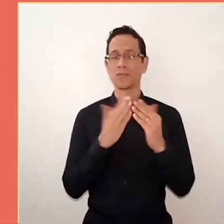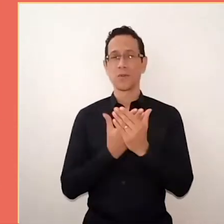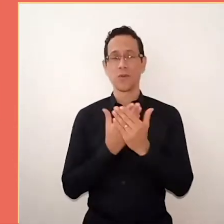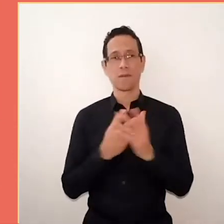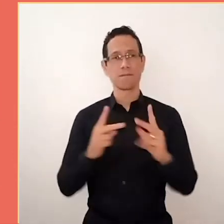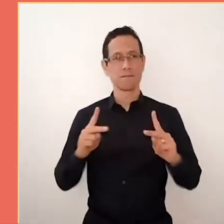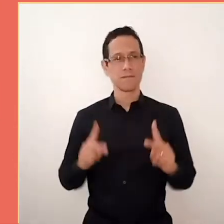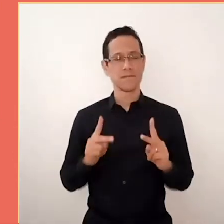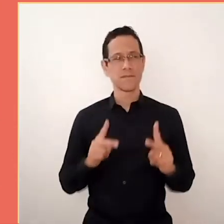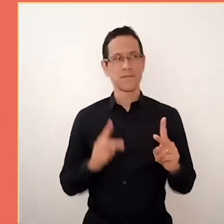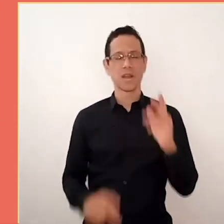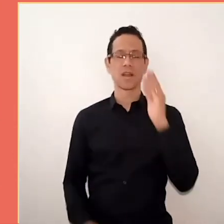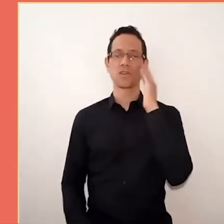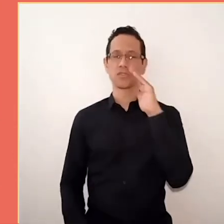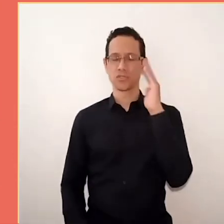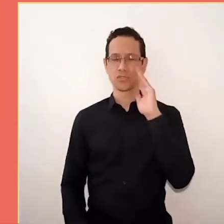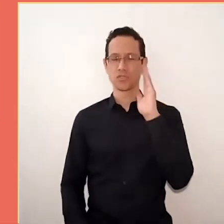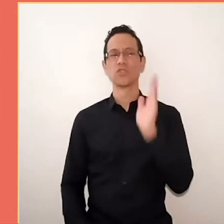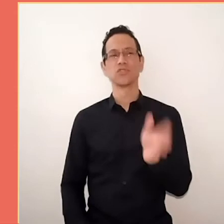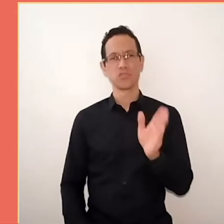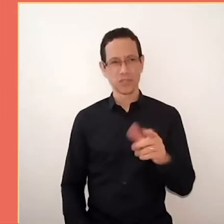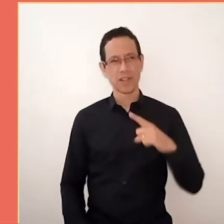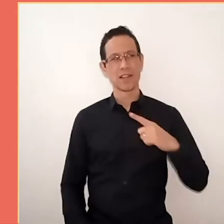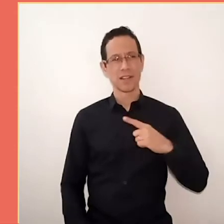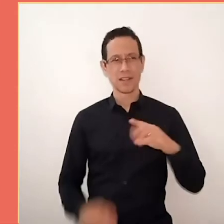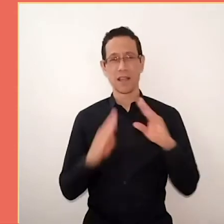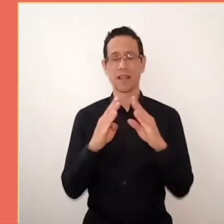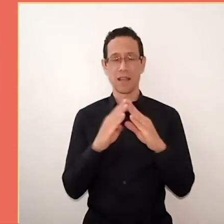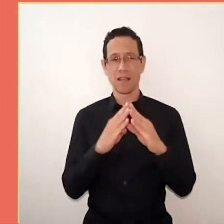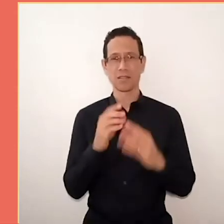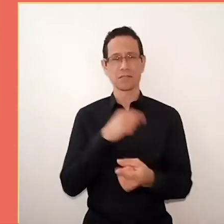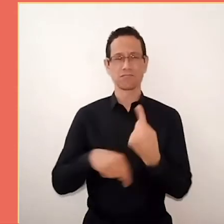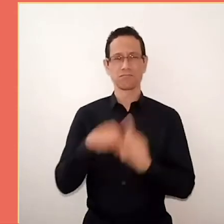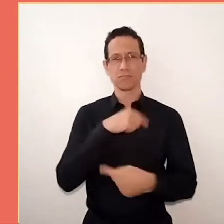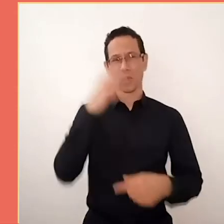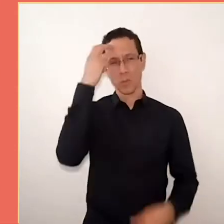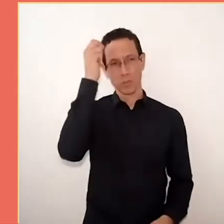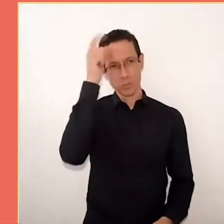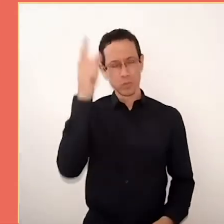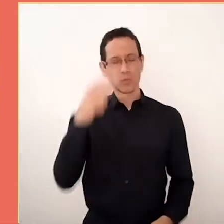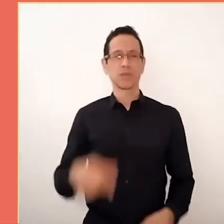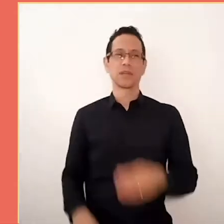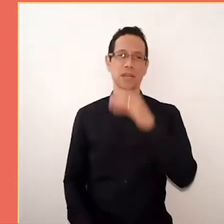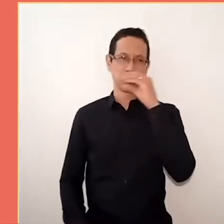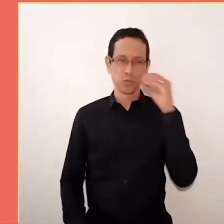daquilo que ele já vivia em casa, que era essa relação com a cultura, com os adultos e com o mundo da infância e ele vai dizer assim: